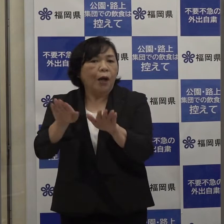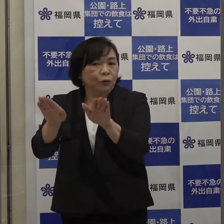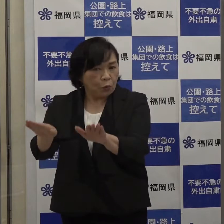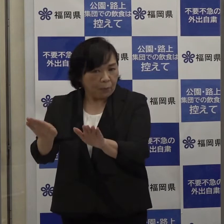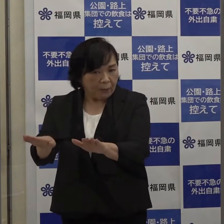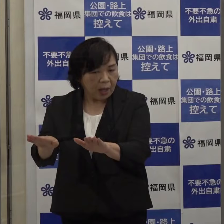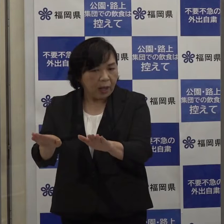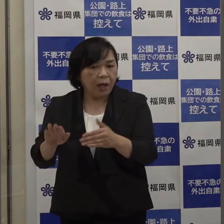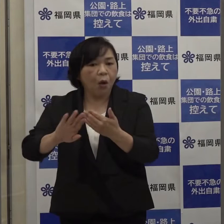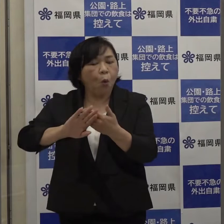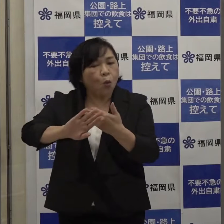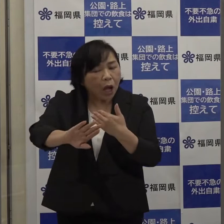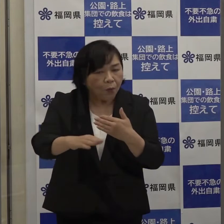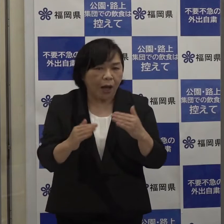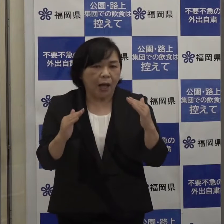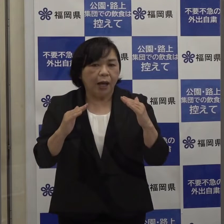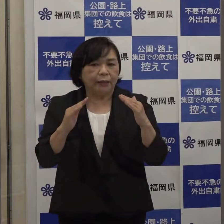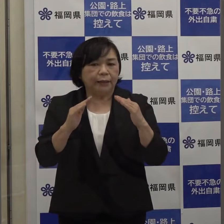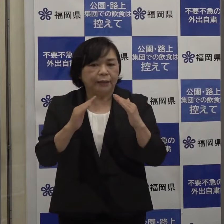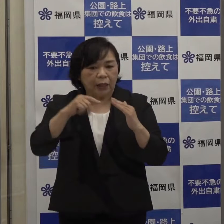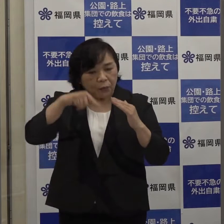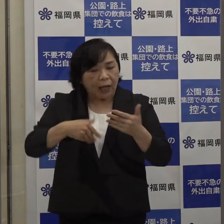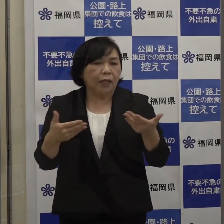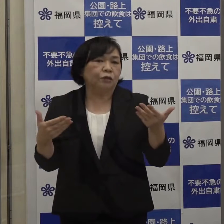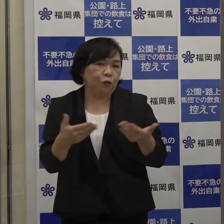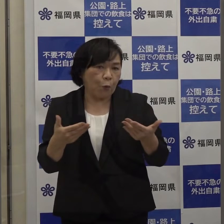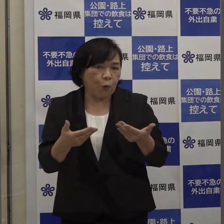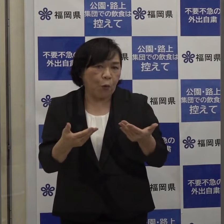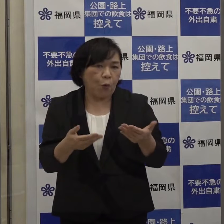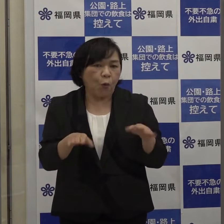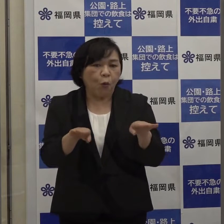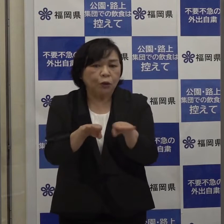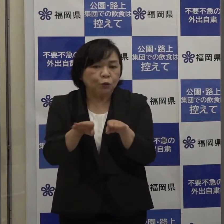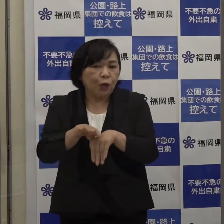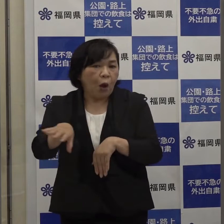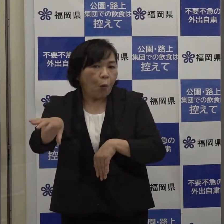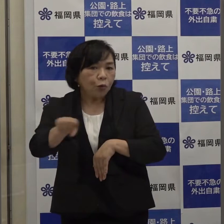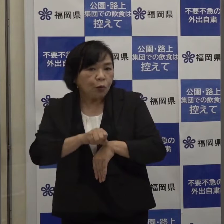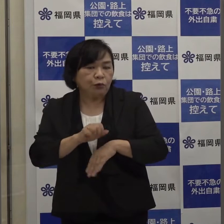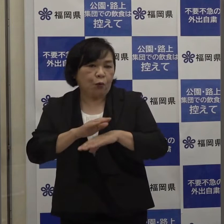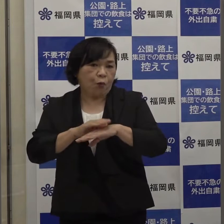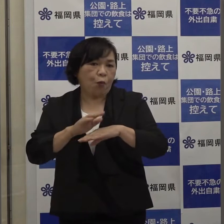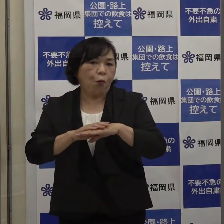在宅勤務や休暇を用いての出勤者削減に取り組んでいます